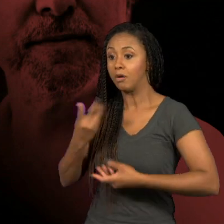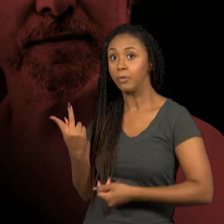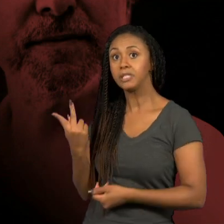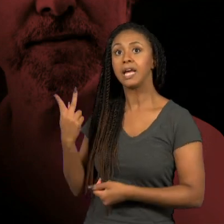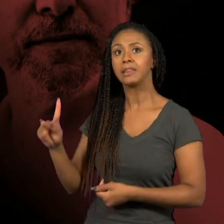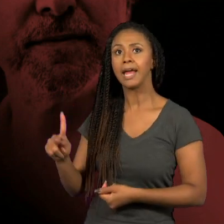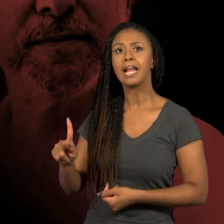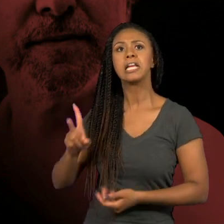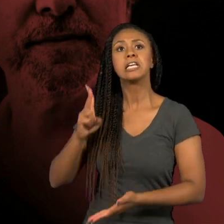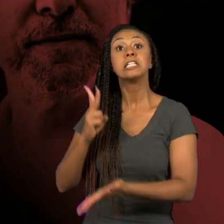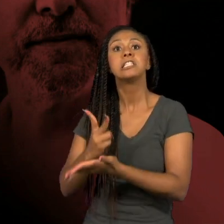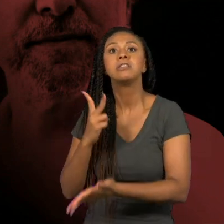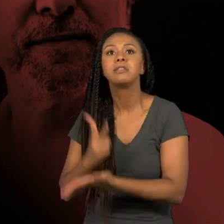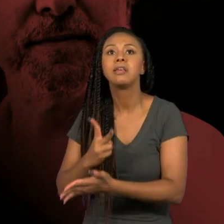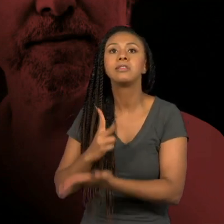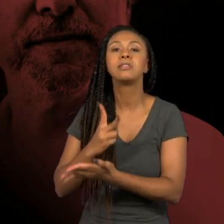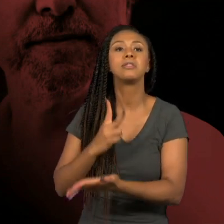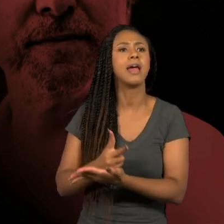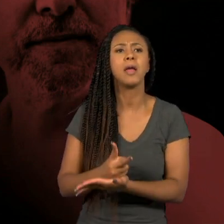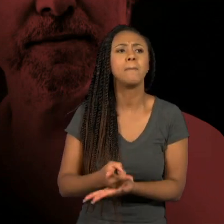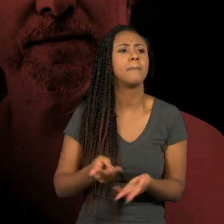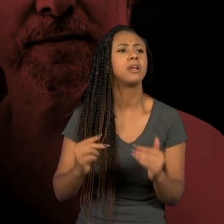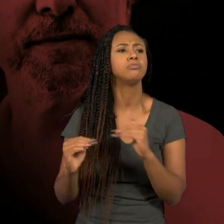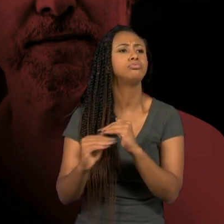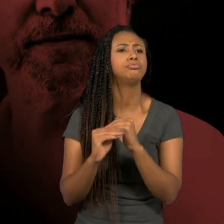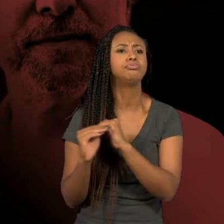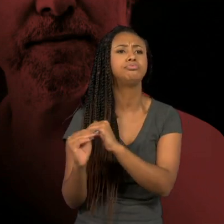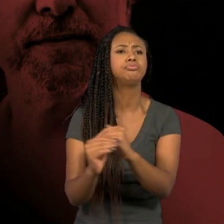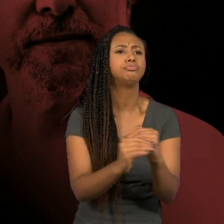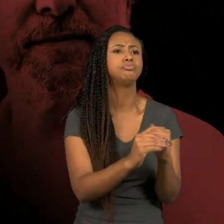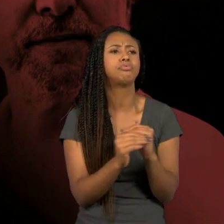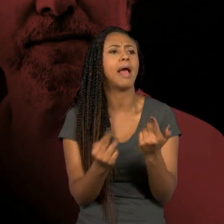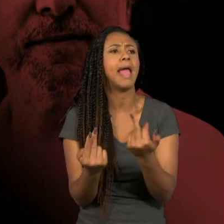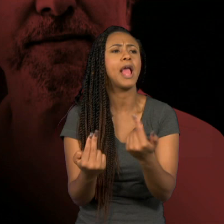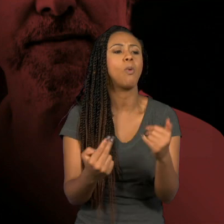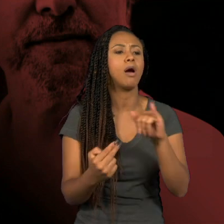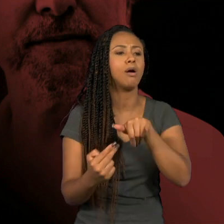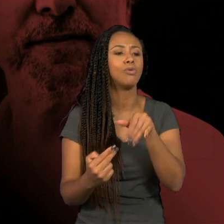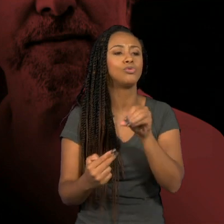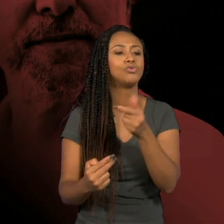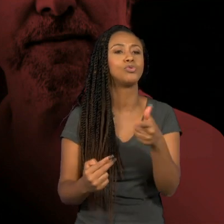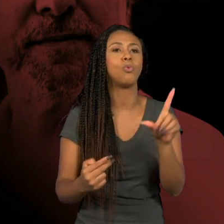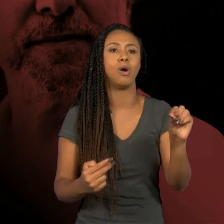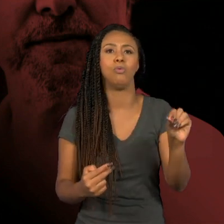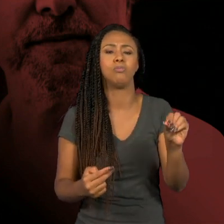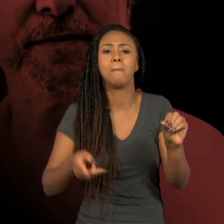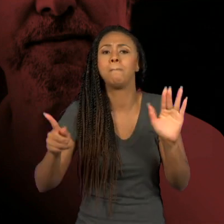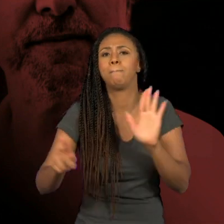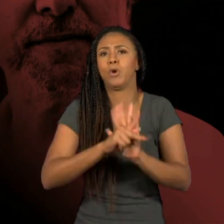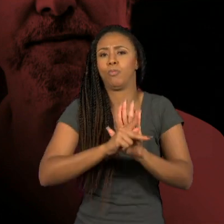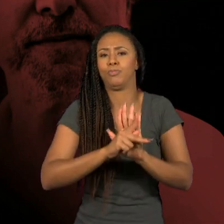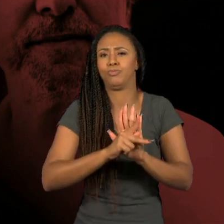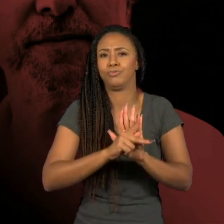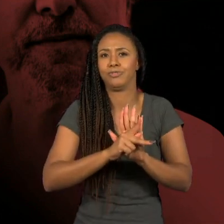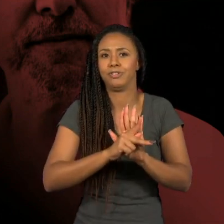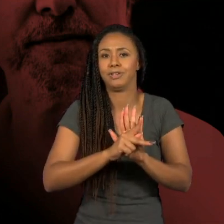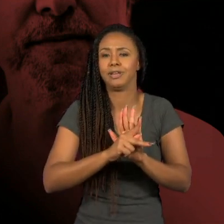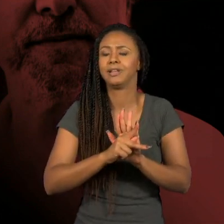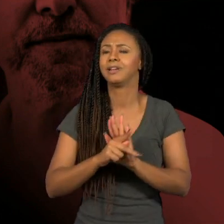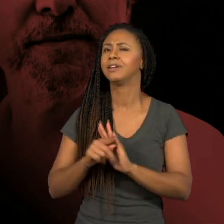TAMBÉM A POESIA DO JOÃO". ACHO QUE O SOBRENOME CABRAL TRAZ TODA ESSA ORIGEM, E ESSE PRIVILÉGIO,